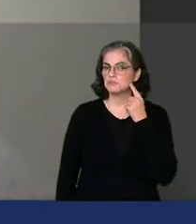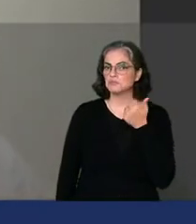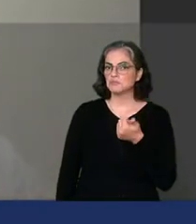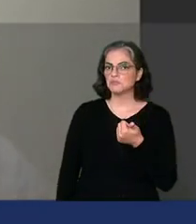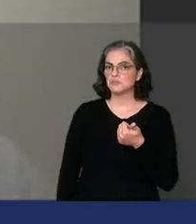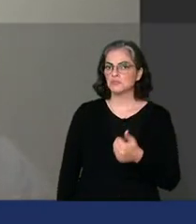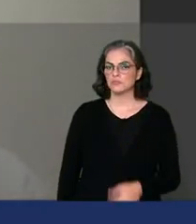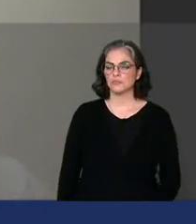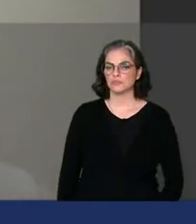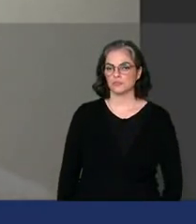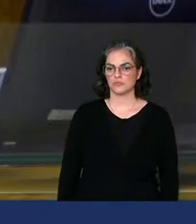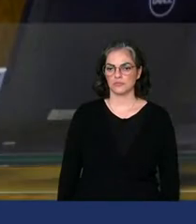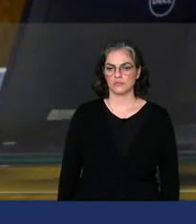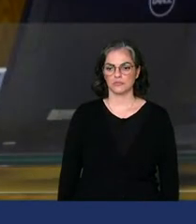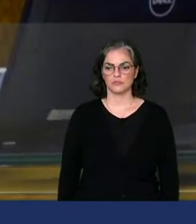AO DEPUTADO CELSO SABINO. -- [DEP. CELSO SABINO]: